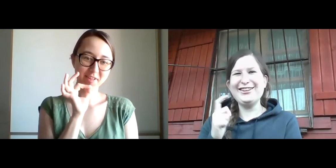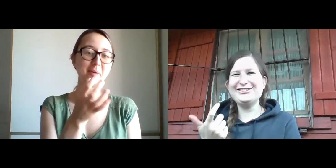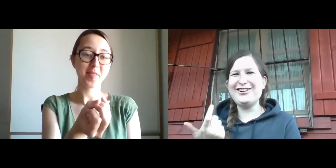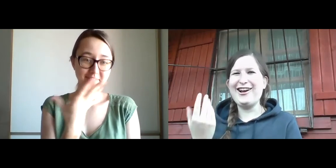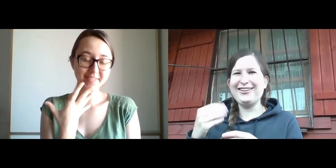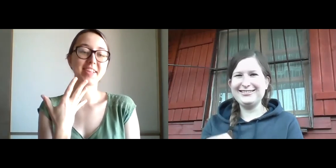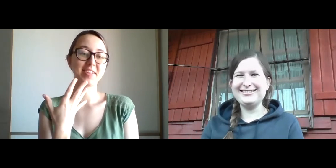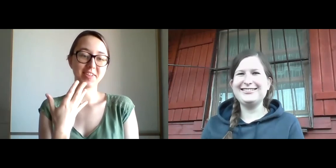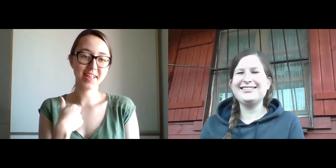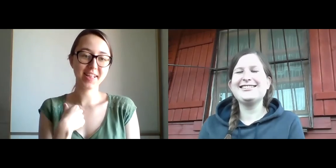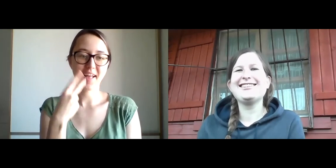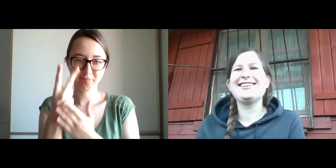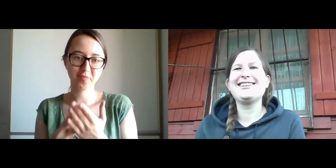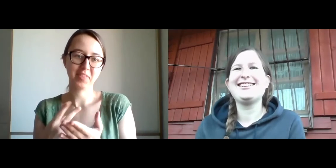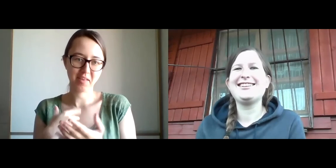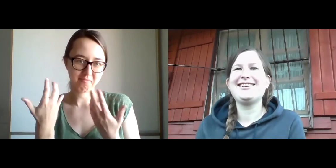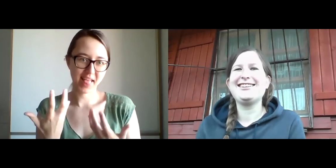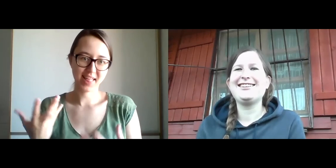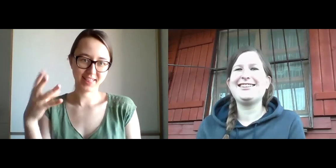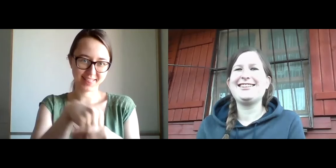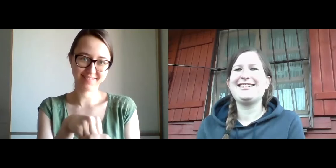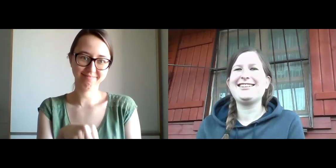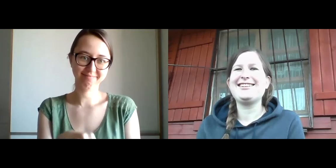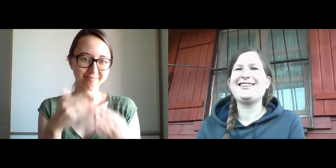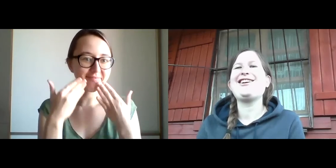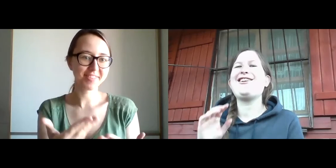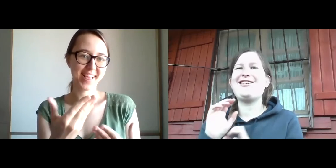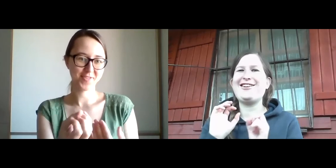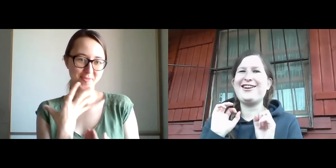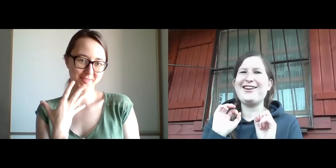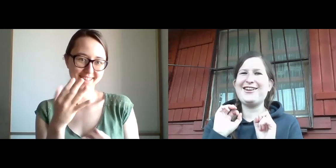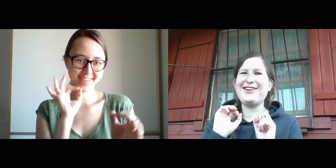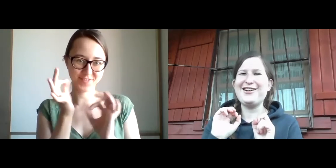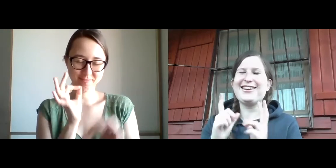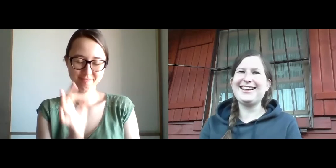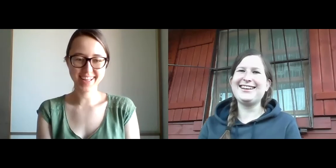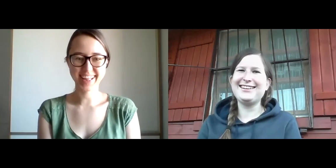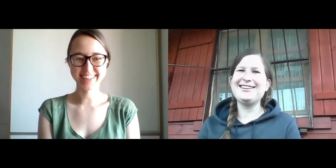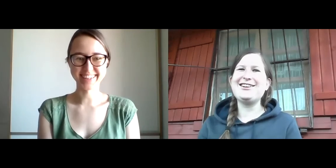Dobrze, to wyślij mi link, przeczytam wszystko. I chętnie wezmę udział. Dzięki za informację!